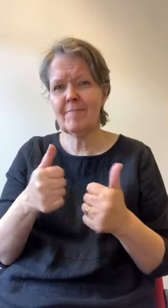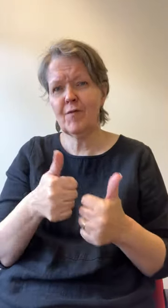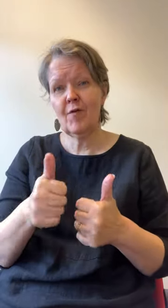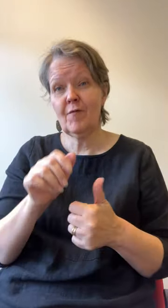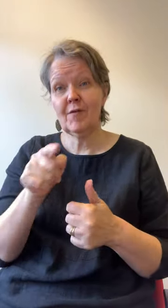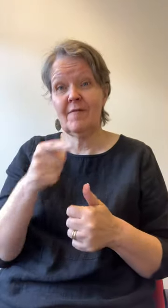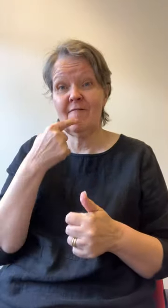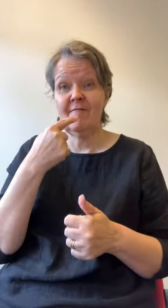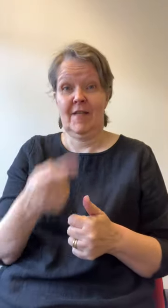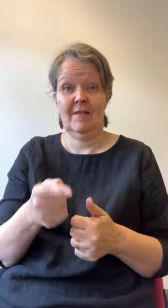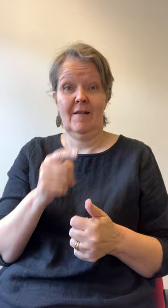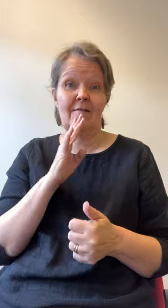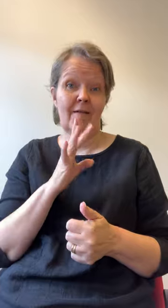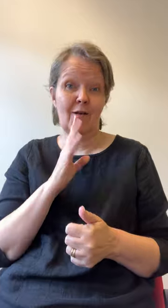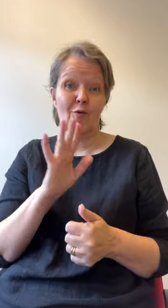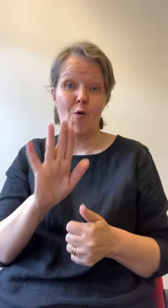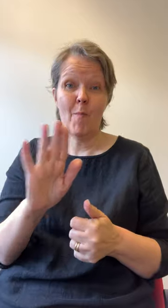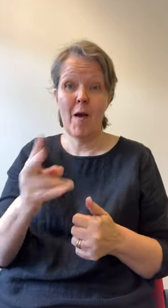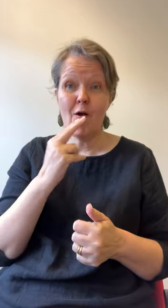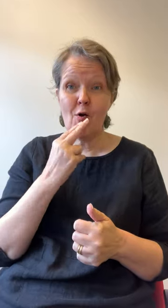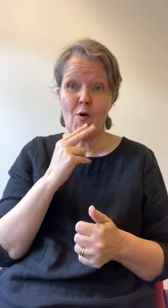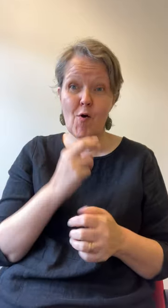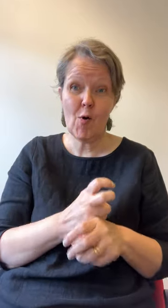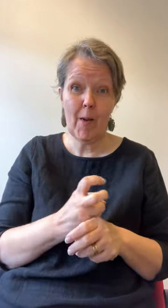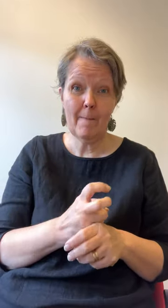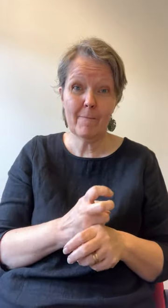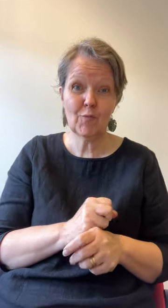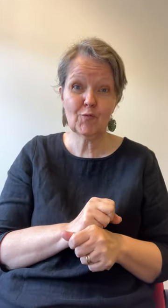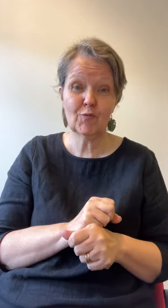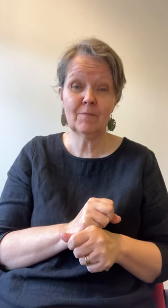toivon että vastaat ja kerrot omista kokemuksistasi!